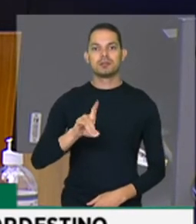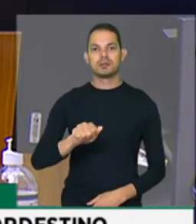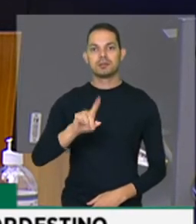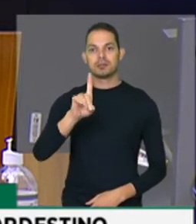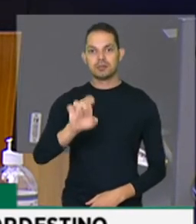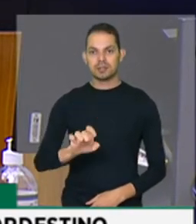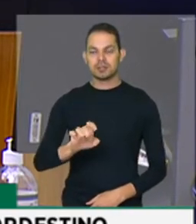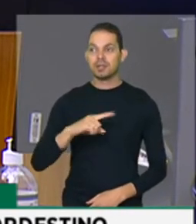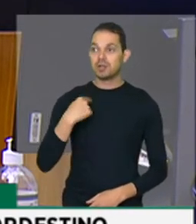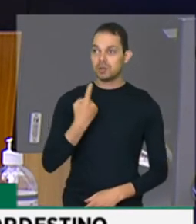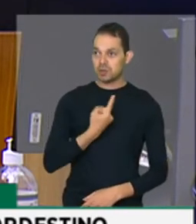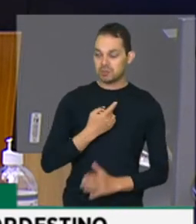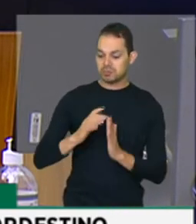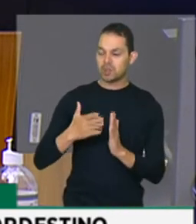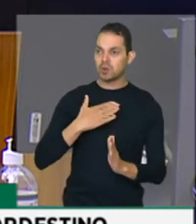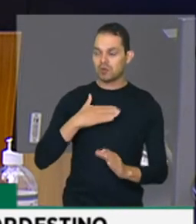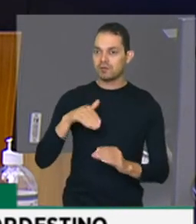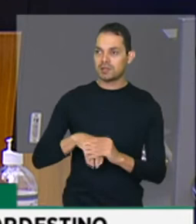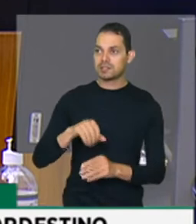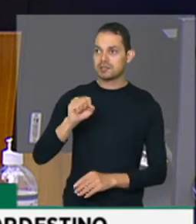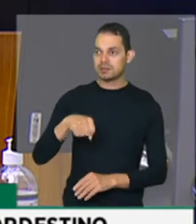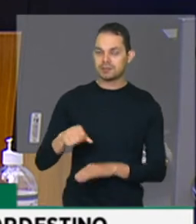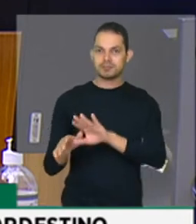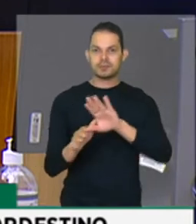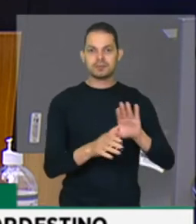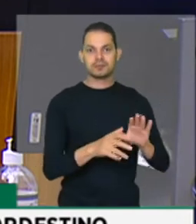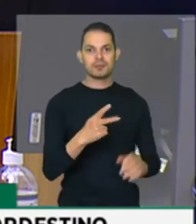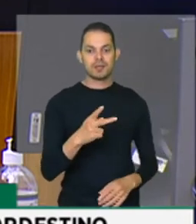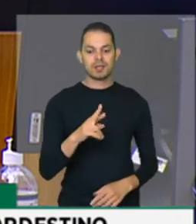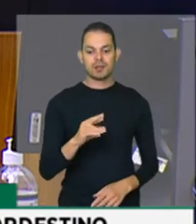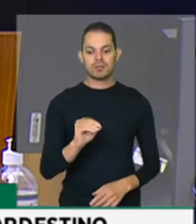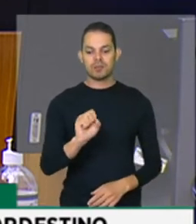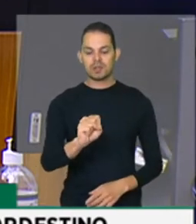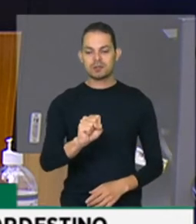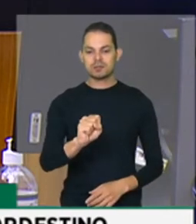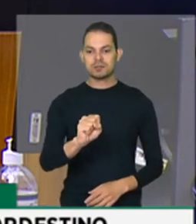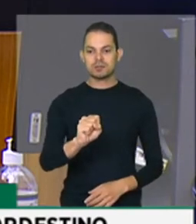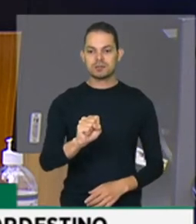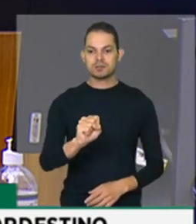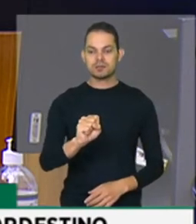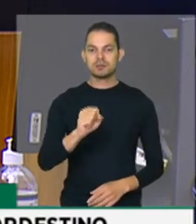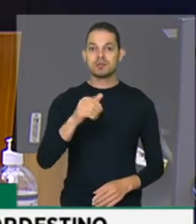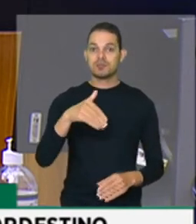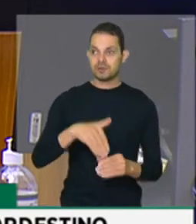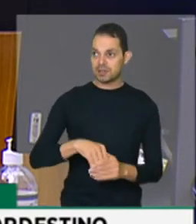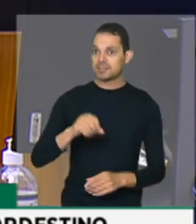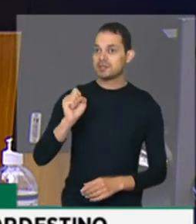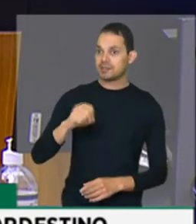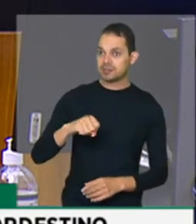SOLIDARIEDADE SIM, SENHOR PRESIDENTE. [PRESIDENTE]: PROS? -- [DEPUTADO]: SENHOR QUE O DEPUTADO GASTÃO, NAS VOTAÇÕES INICIAIS TEVE